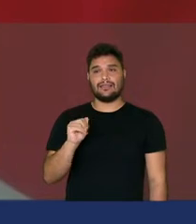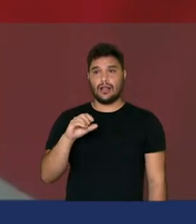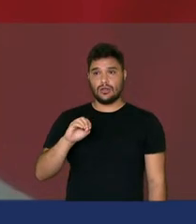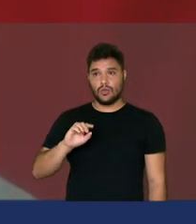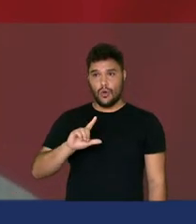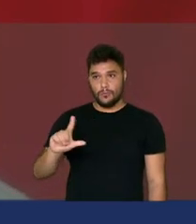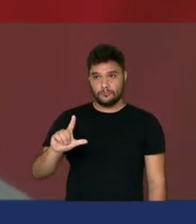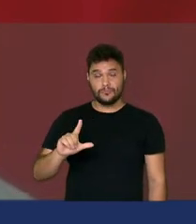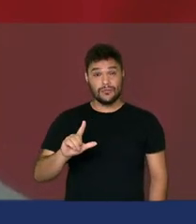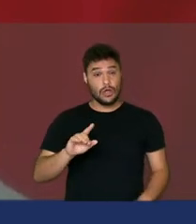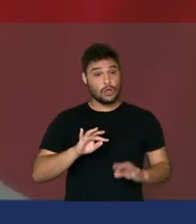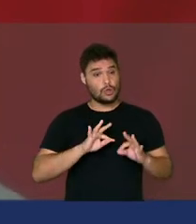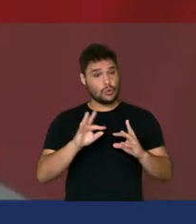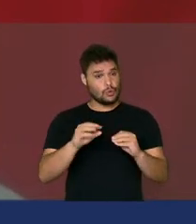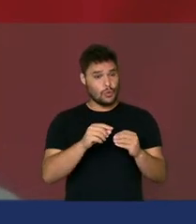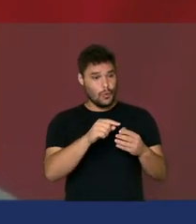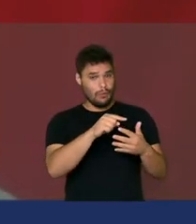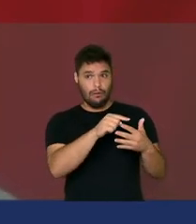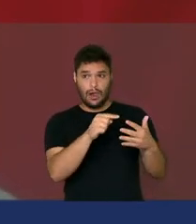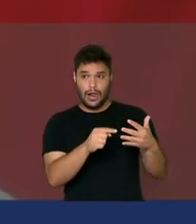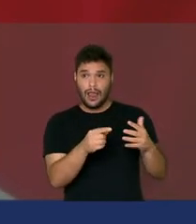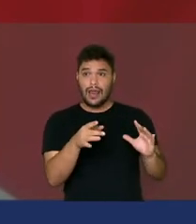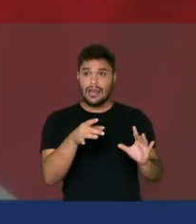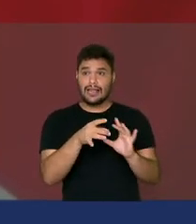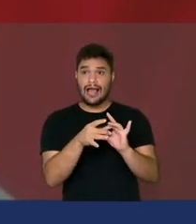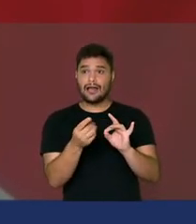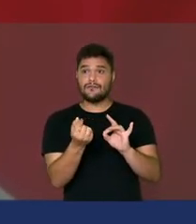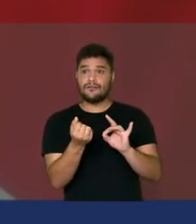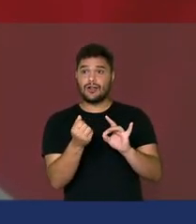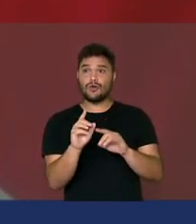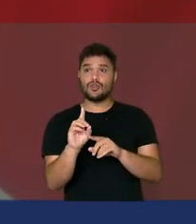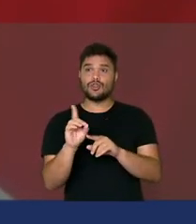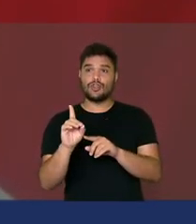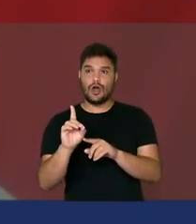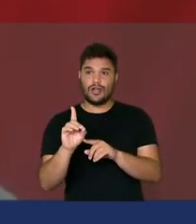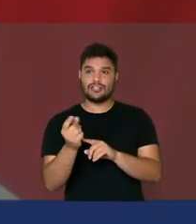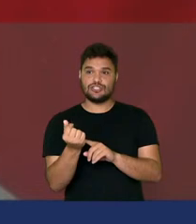PORQUE TUDO DOLARIZOU NO PAÍ S. SÓ QUE QUANDO AUMENTA O DÓ LAR, AUMENTA GASOLINA, AUMENTA O DIESEL, AUMENTA,